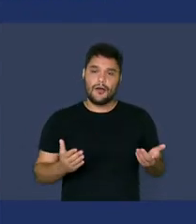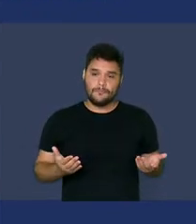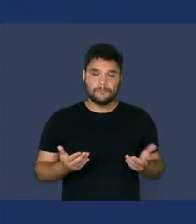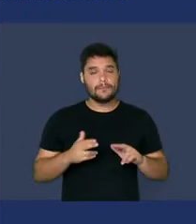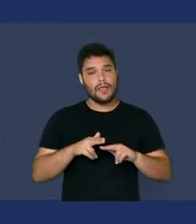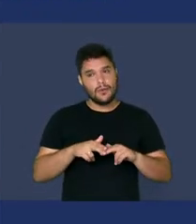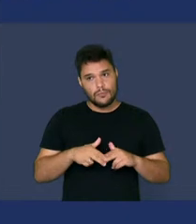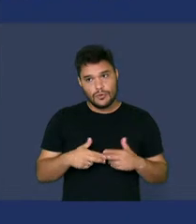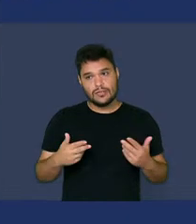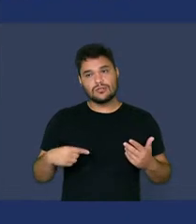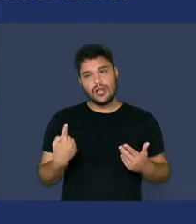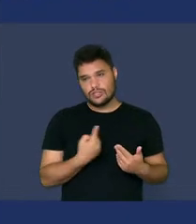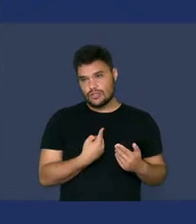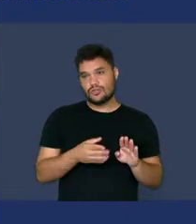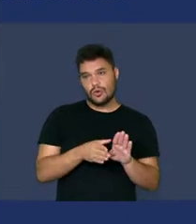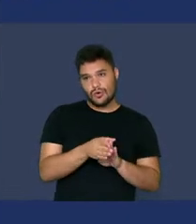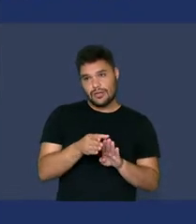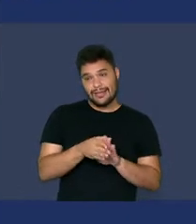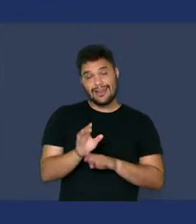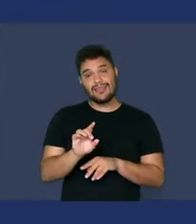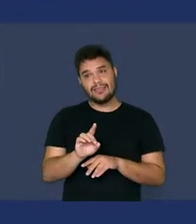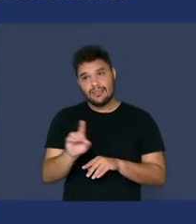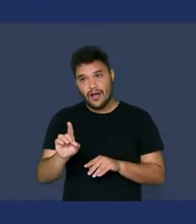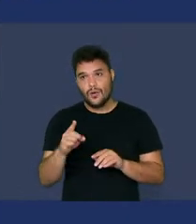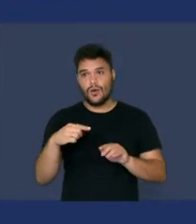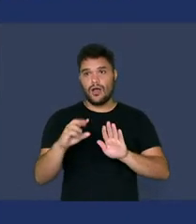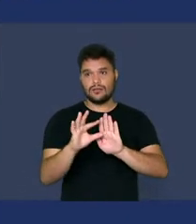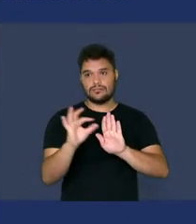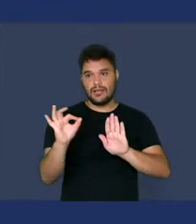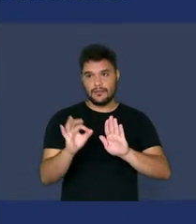JUDICIAL JÁ QUE ELA É FLAGRANTEMENTE INCONSTITUCIONAL. EM RAZÃO DISSO, NÓS ORIENTAMOS NÃO A